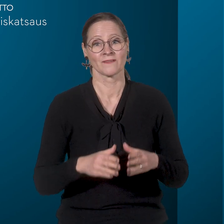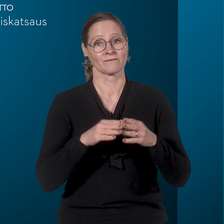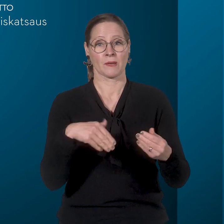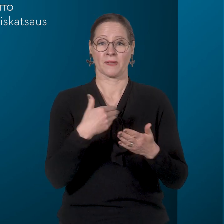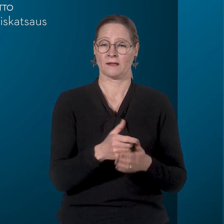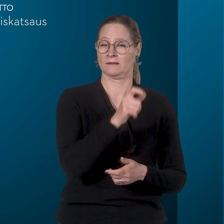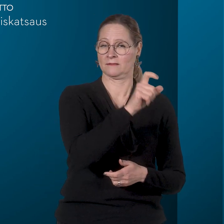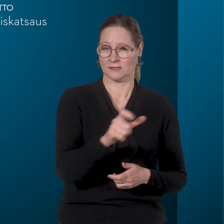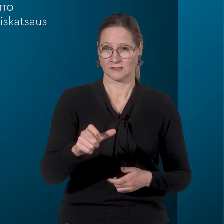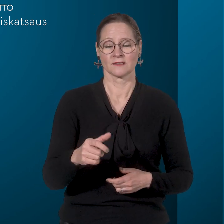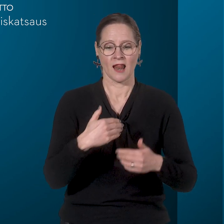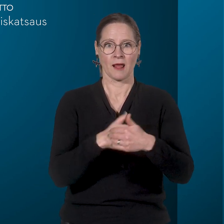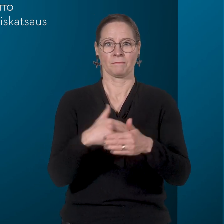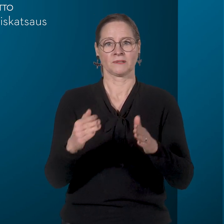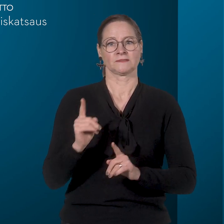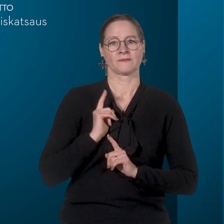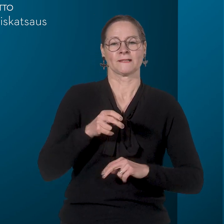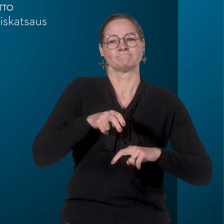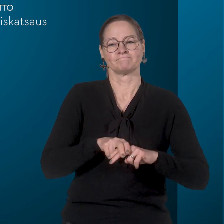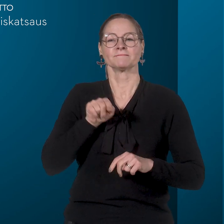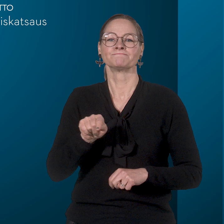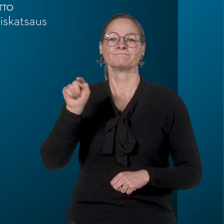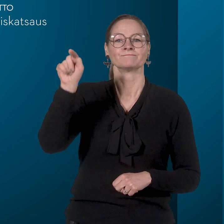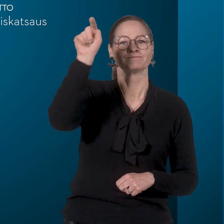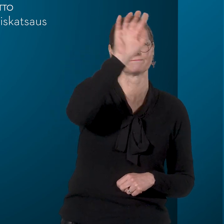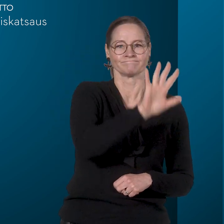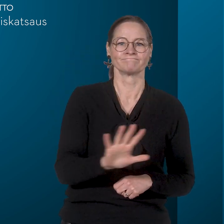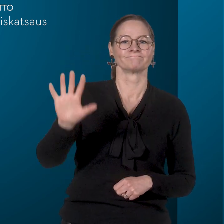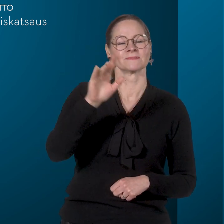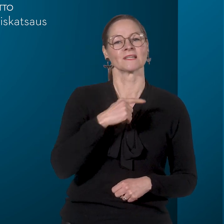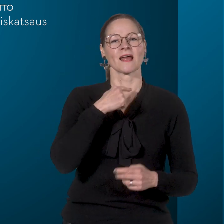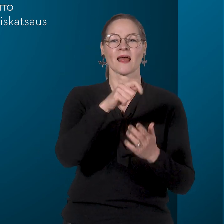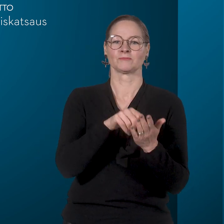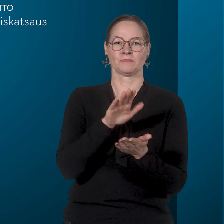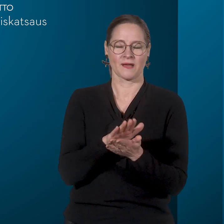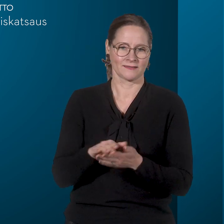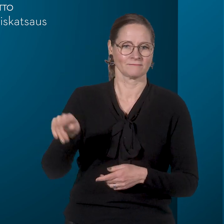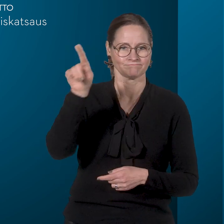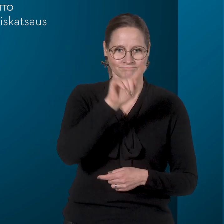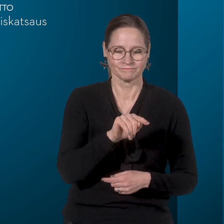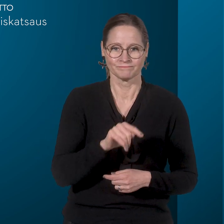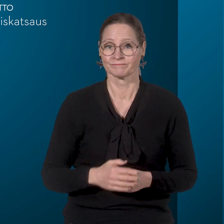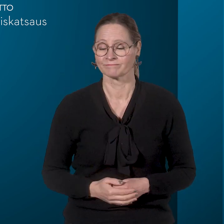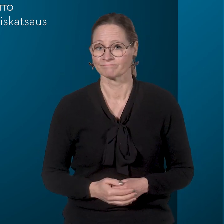kun vapaaehtoiset lipasvahdit kerääntyvät äänestyspaikoille keräyslippaineen.